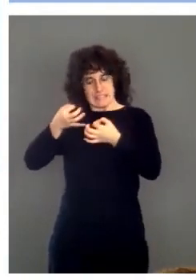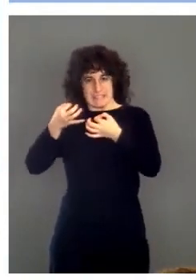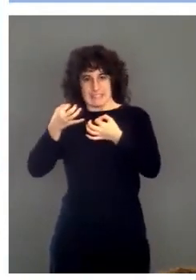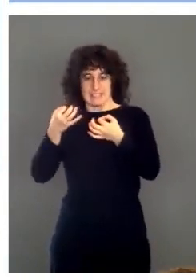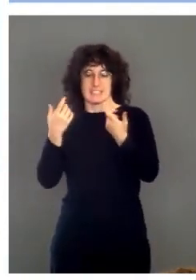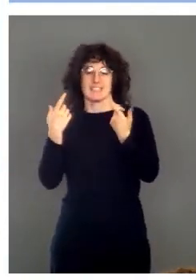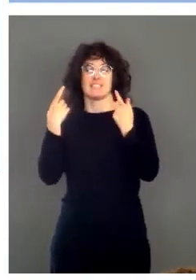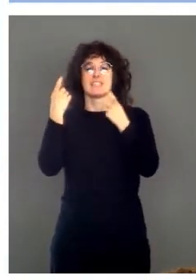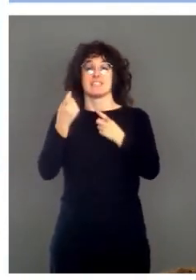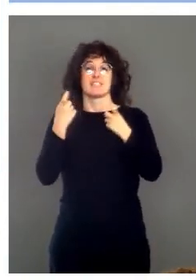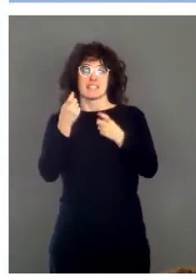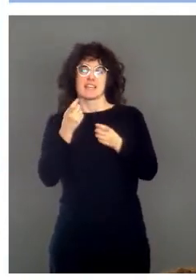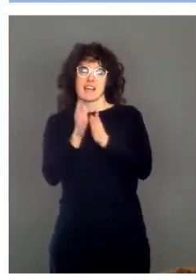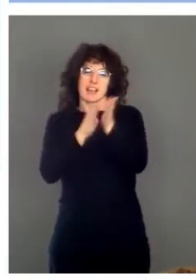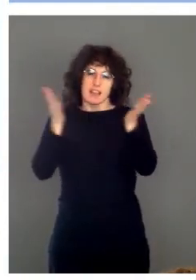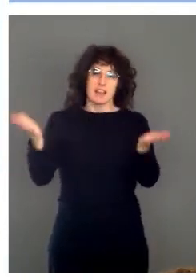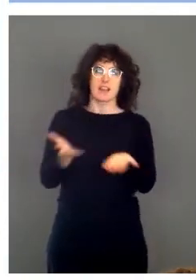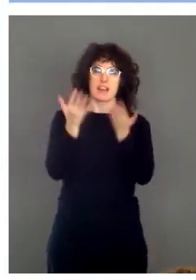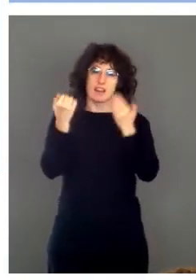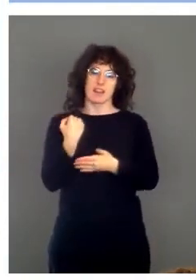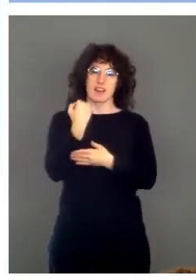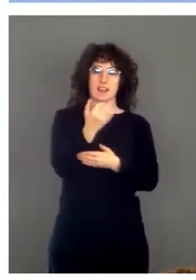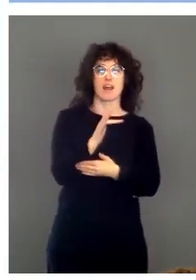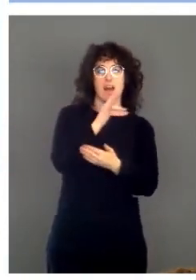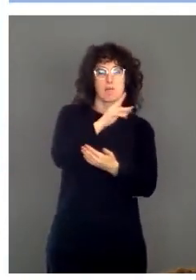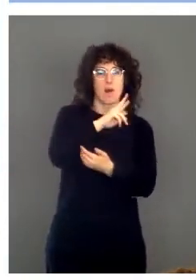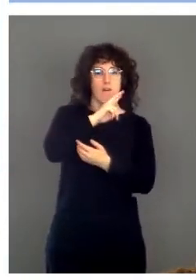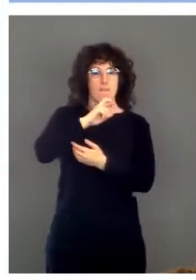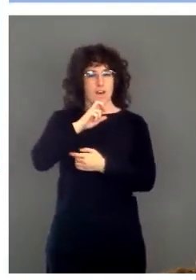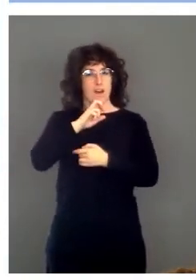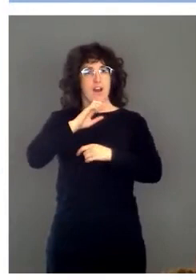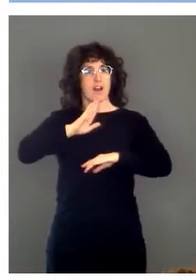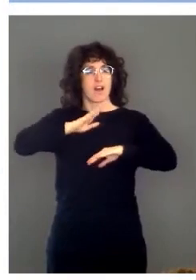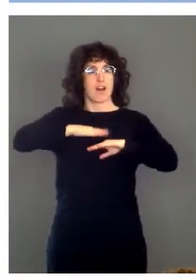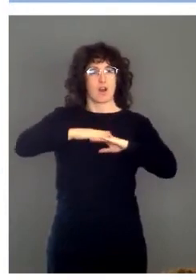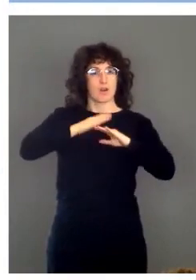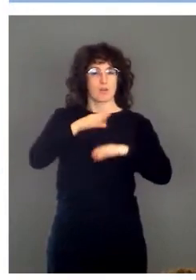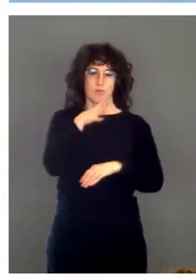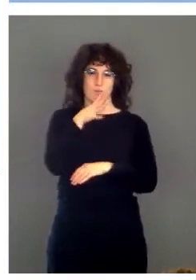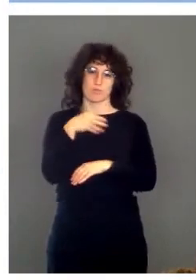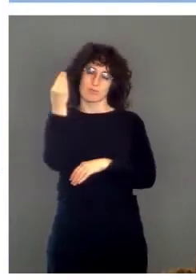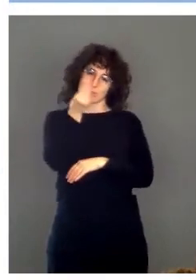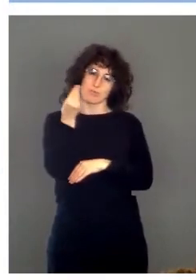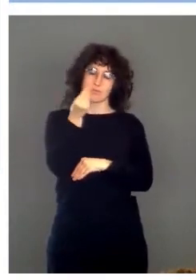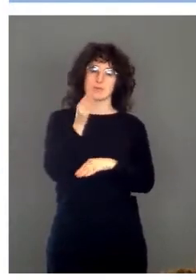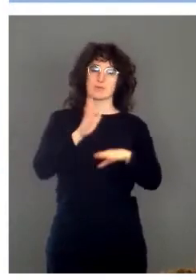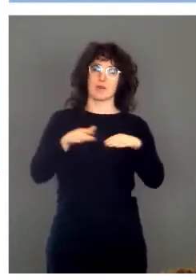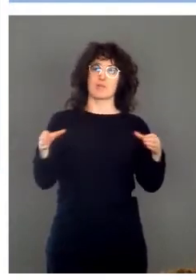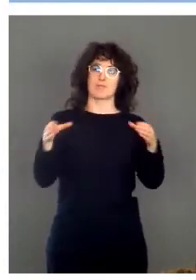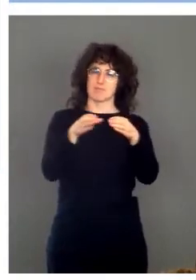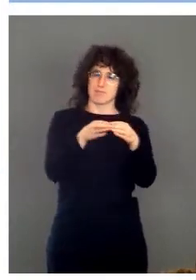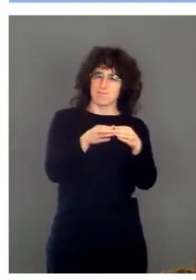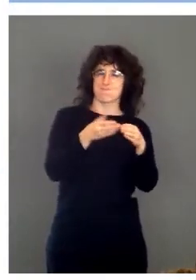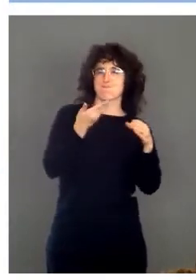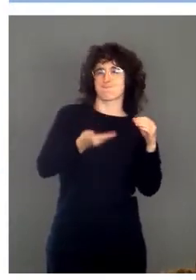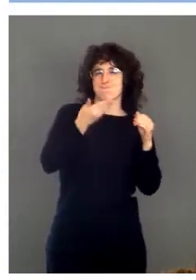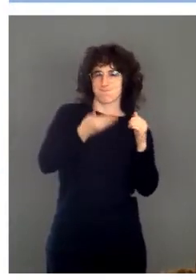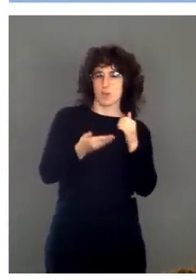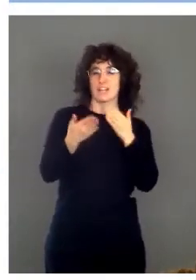Y actuar sobre una serie de de valores Que creo que son muy importantes para el colectivo autónomo trabajar el diálogo Trabajar la interlocución